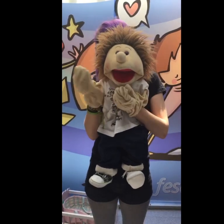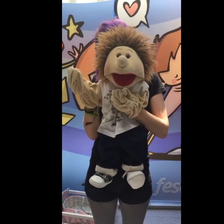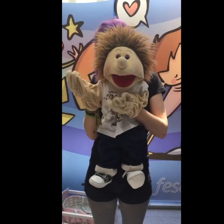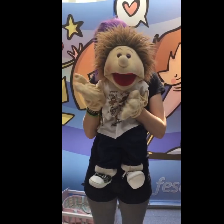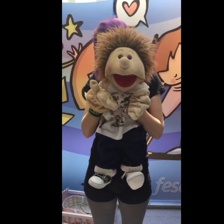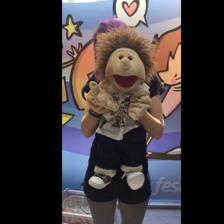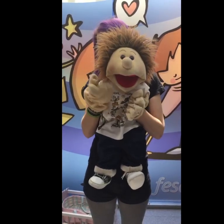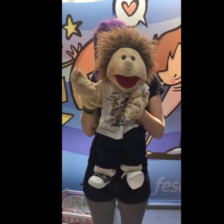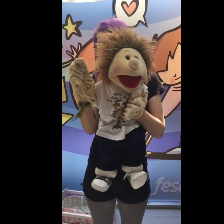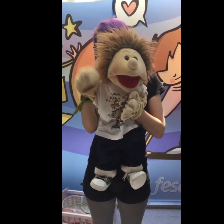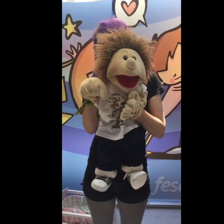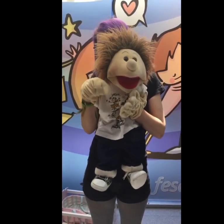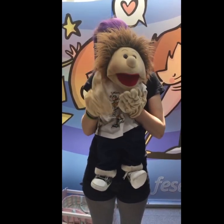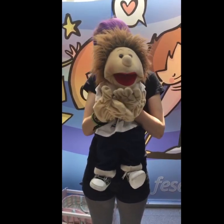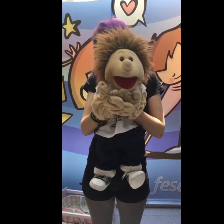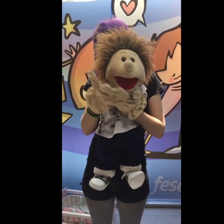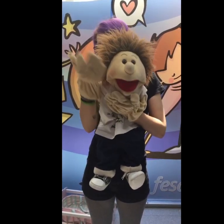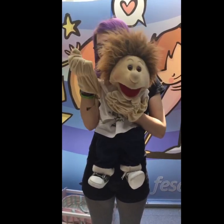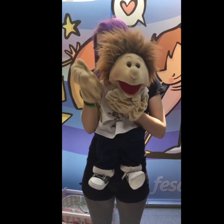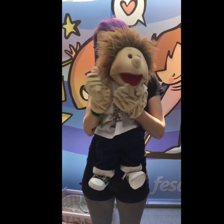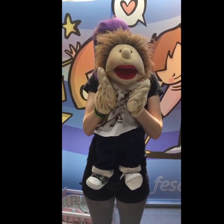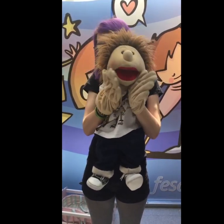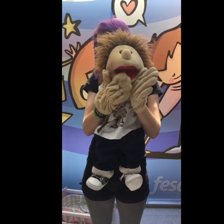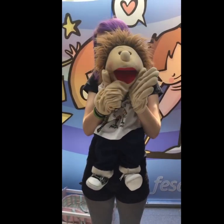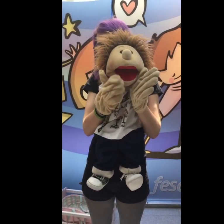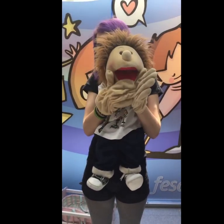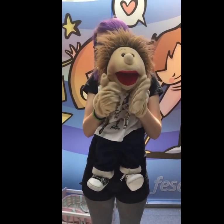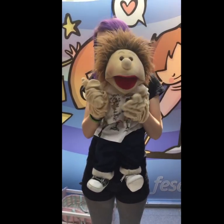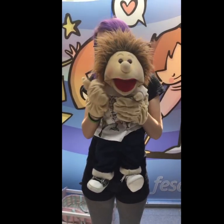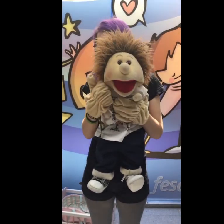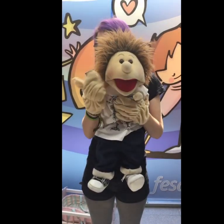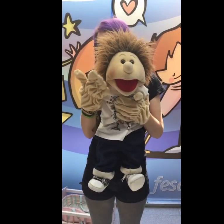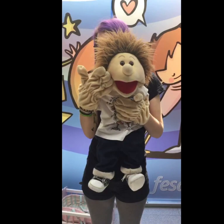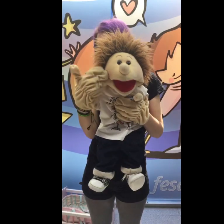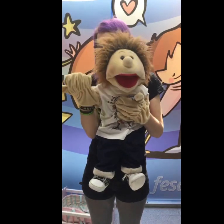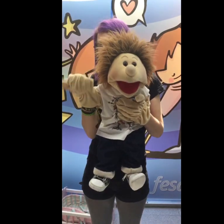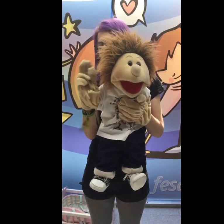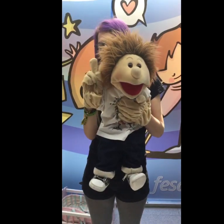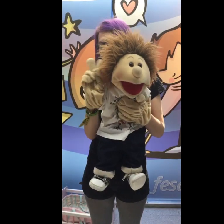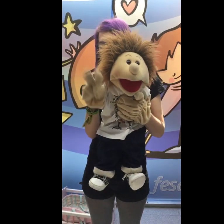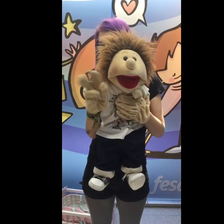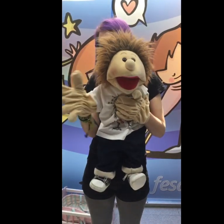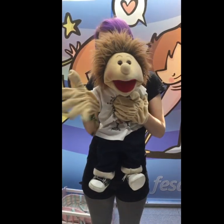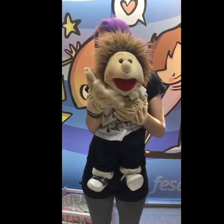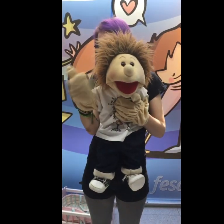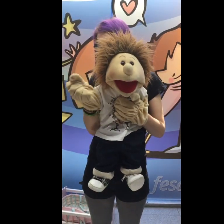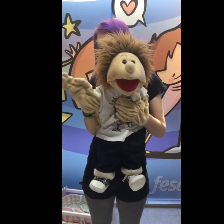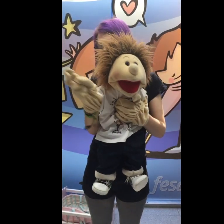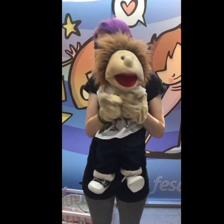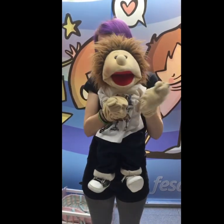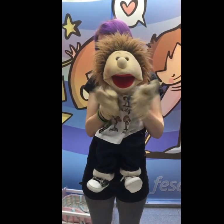Bienvenidxs a Fesord CV, nos sentimos orgullosxs por poder recibiros a todxs.